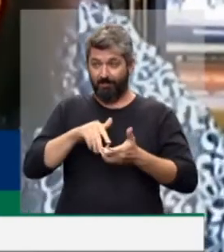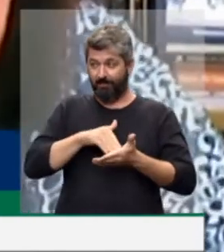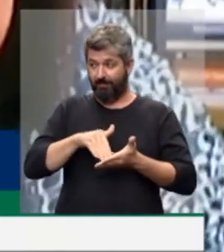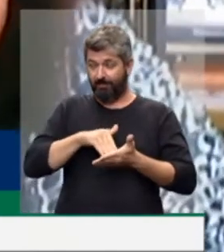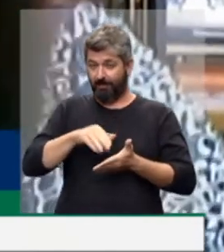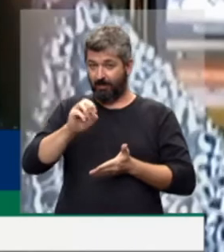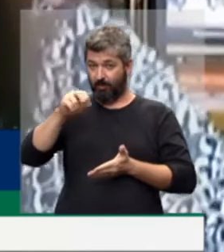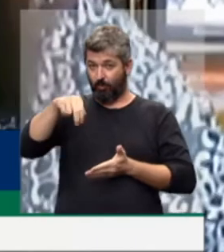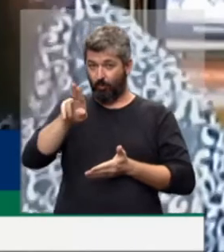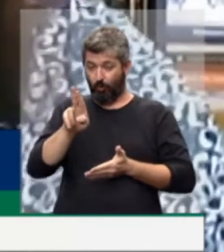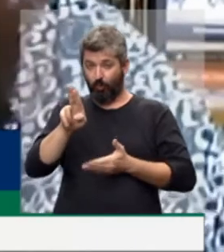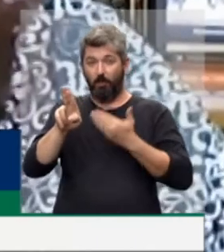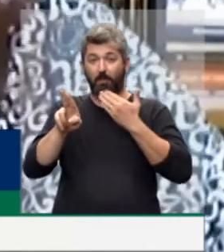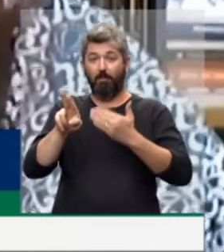MAIORIA, -- ACREDITO QUE ESTA